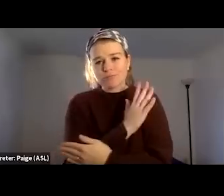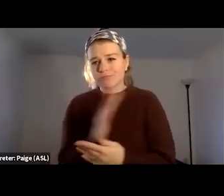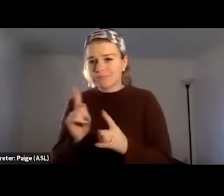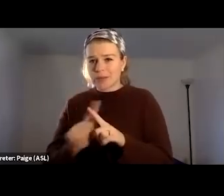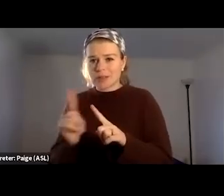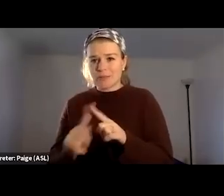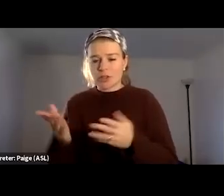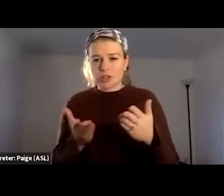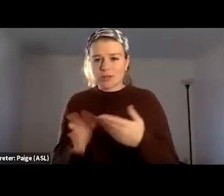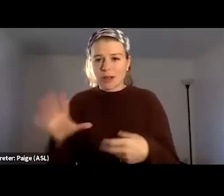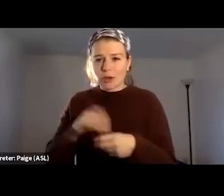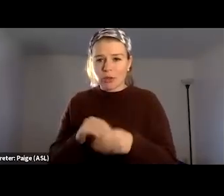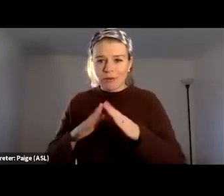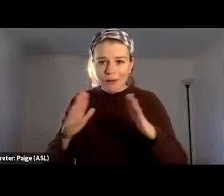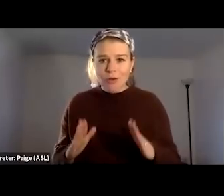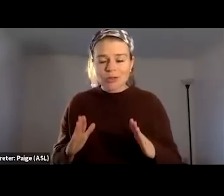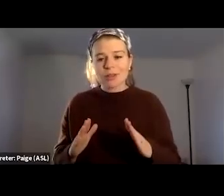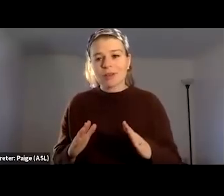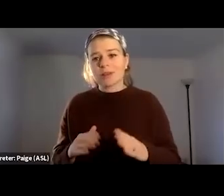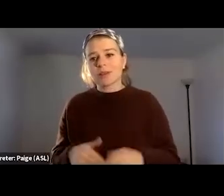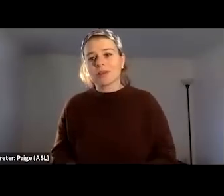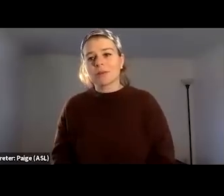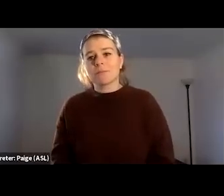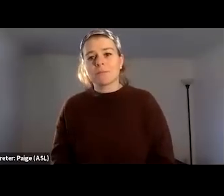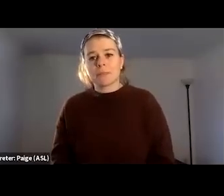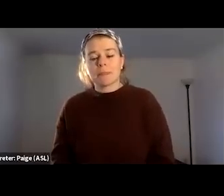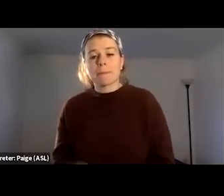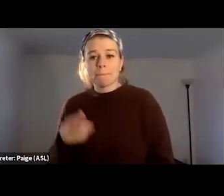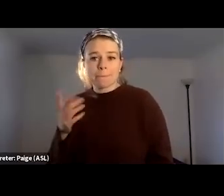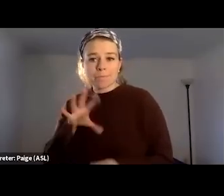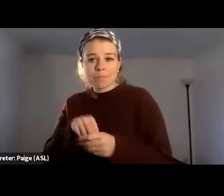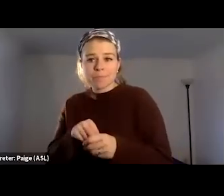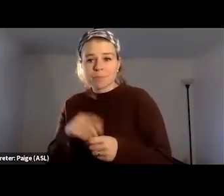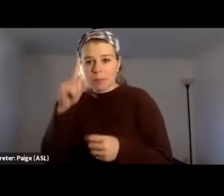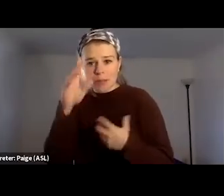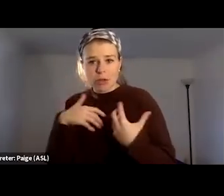incluyendo vivienda y un lugar como clientes en el sistema local de atención de salud mental.